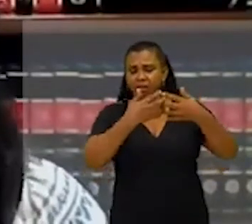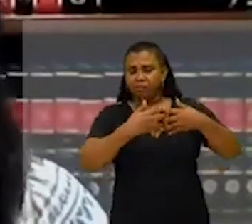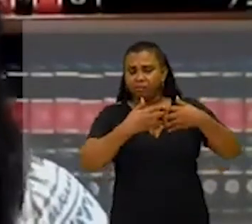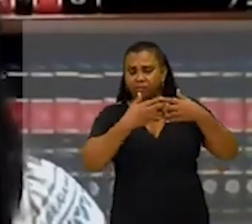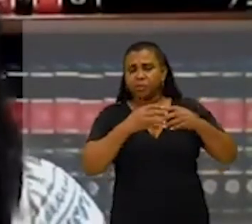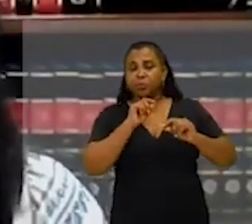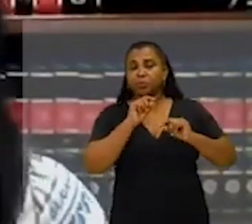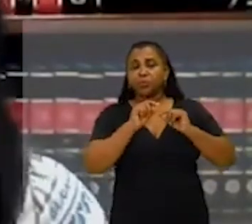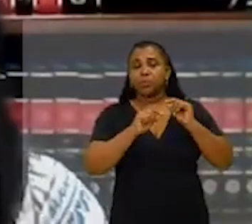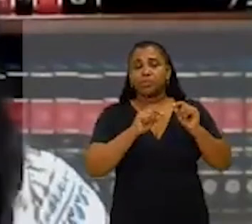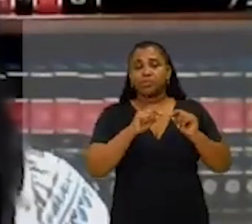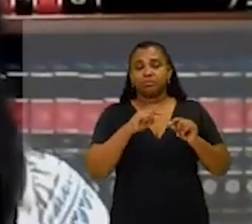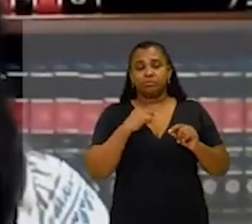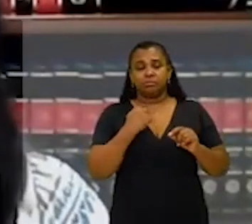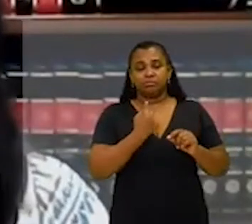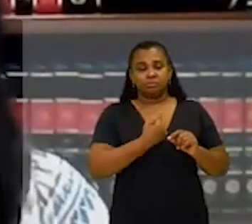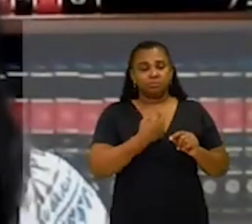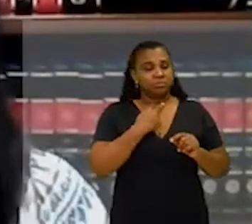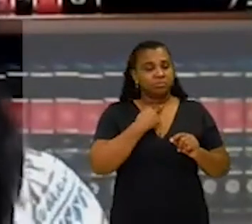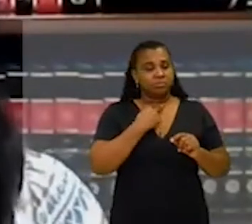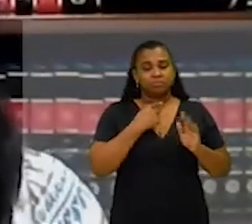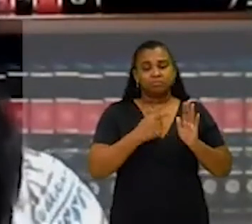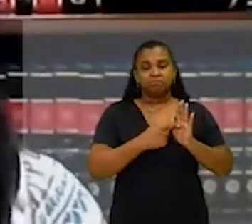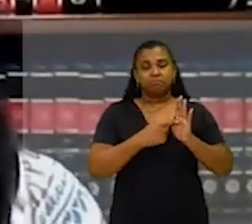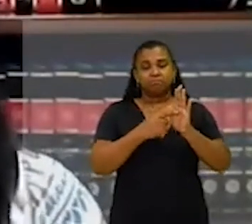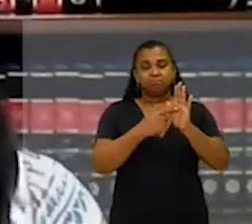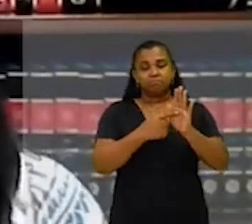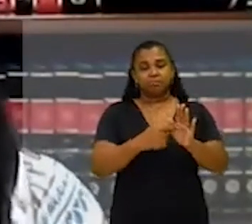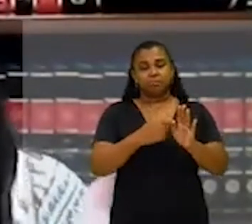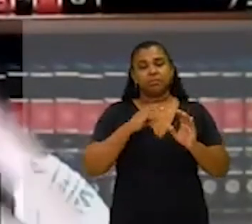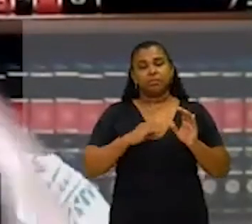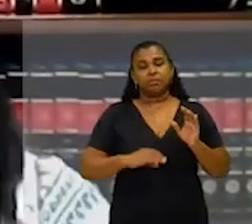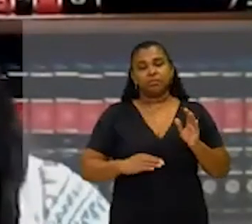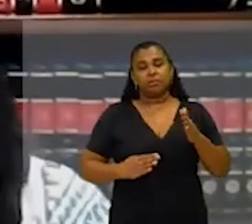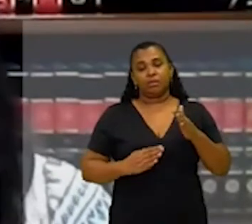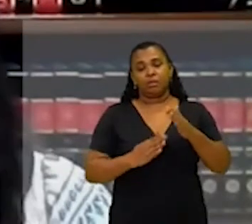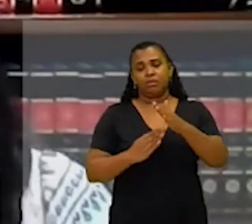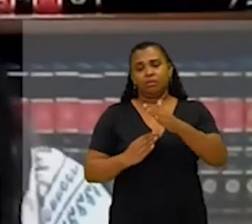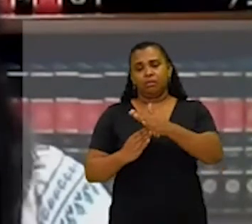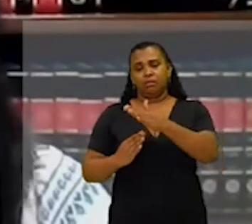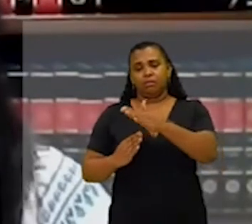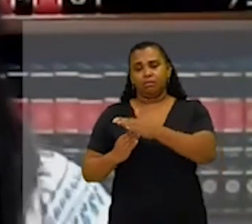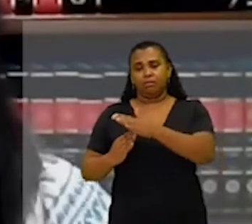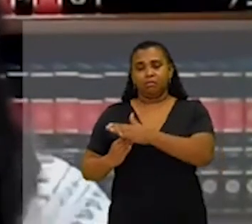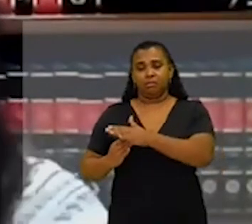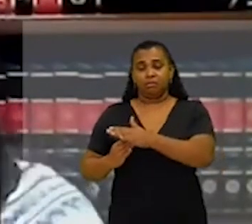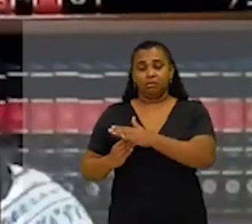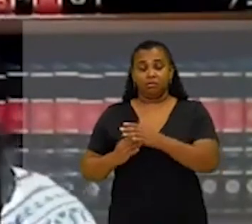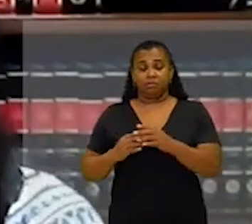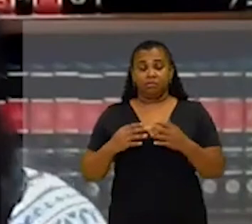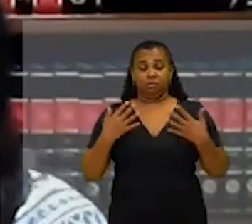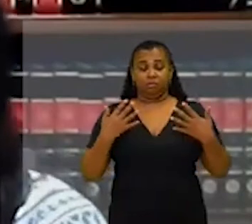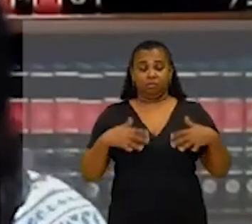não pode apresentar a cidadania tantos limites que a área que amedronte dessa participação